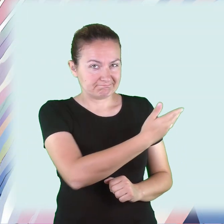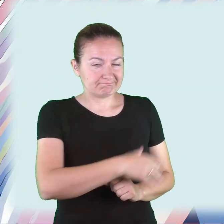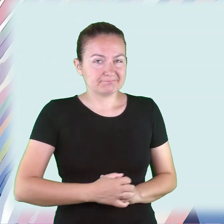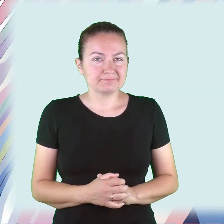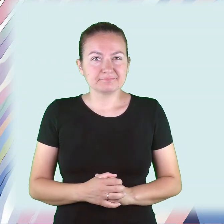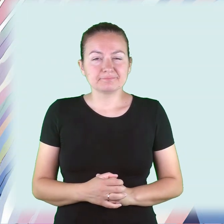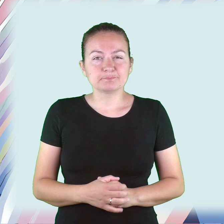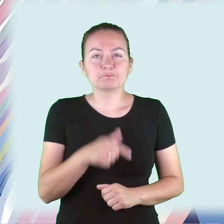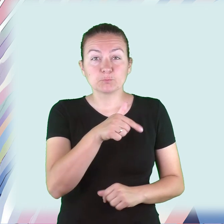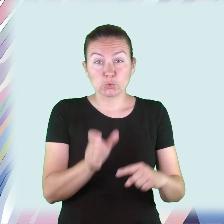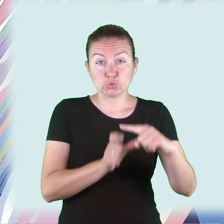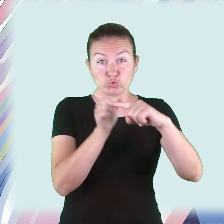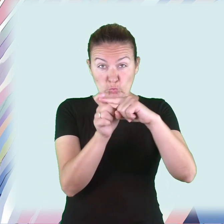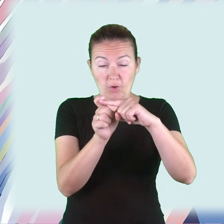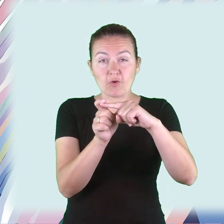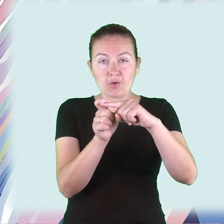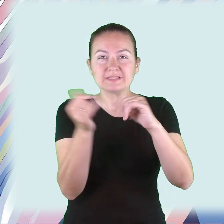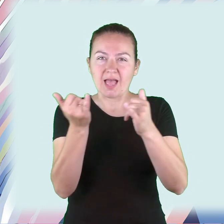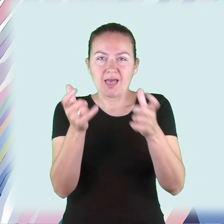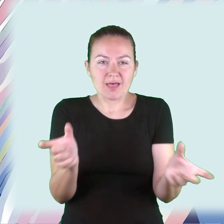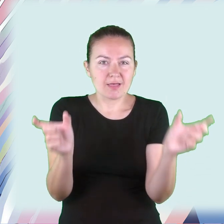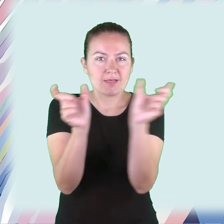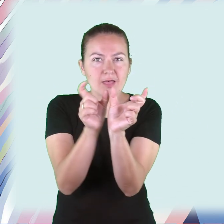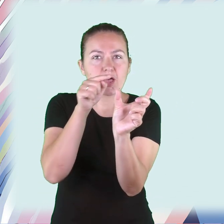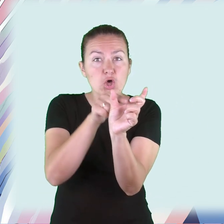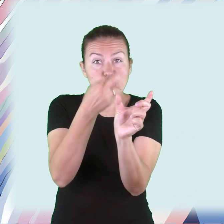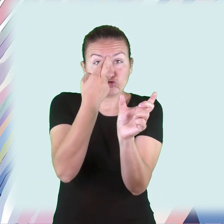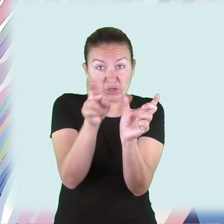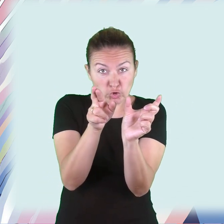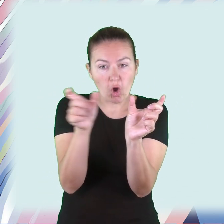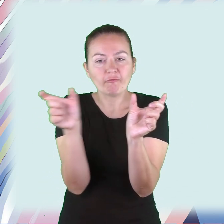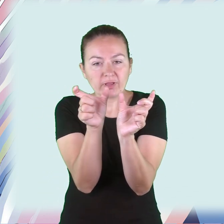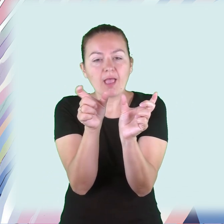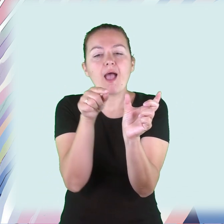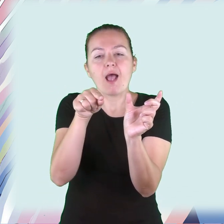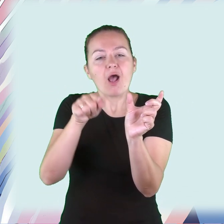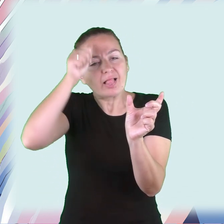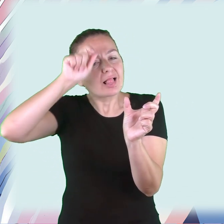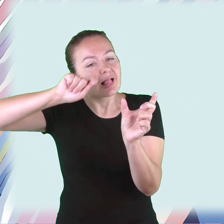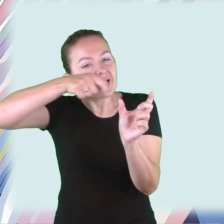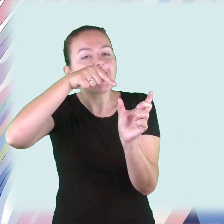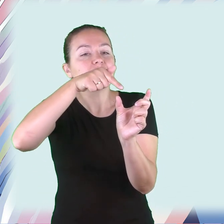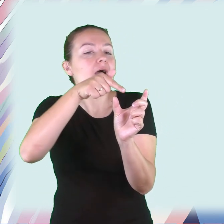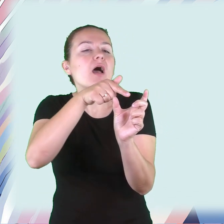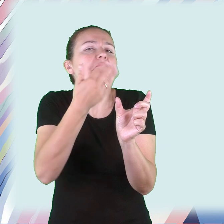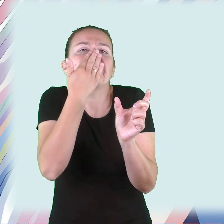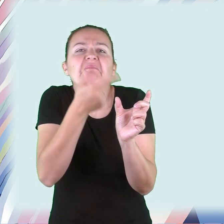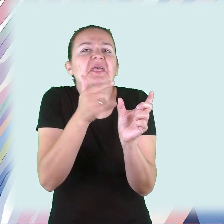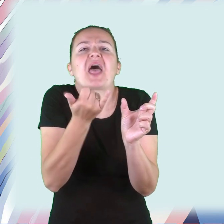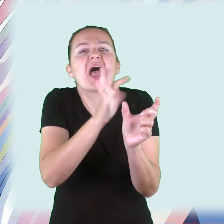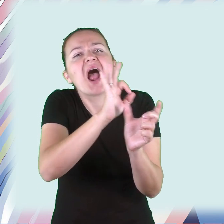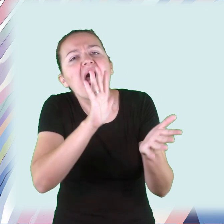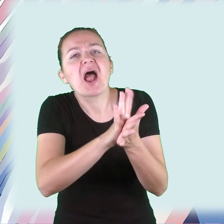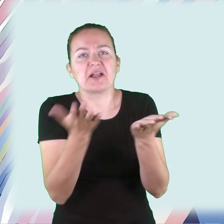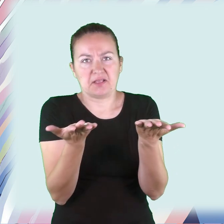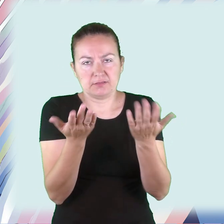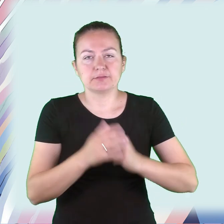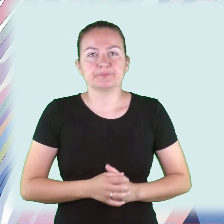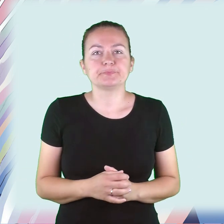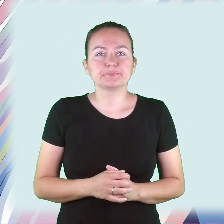Epitet to wyraz, który określa inny wyraz (rzeczownik). Dosłownie: coś + jakie to coś jest.